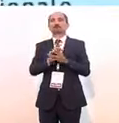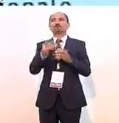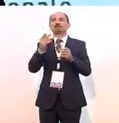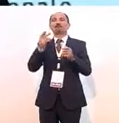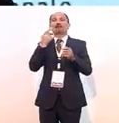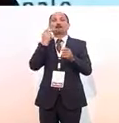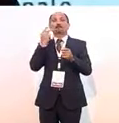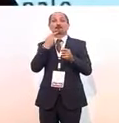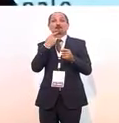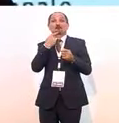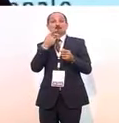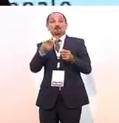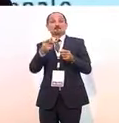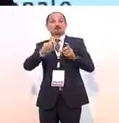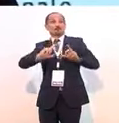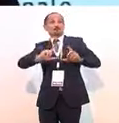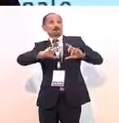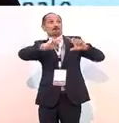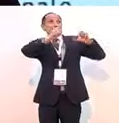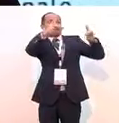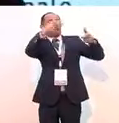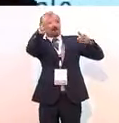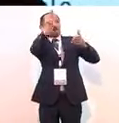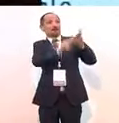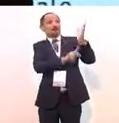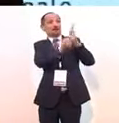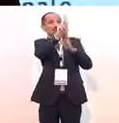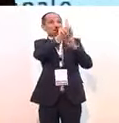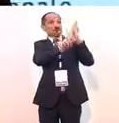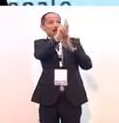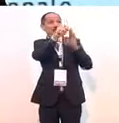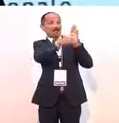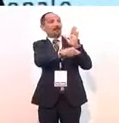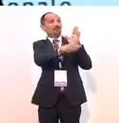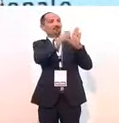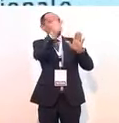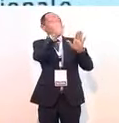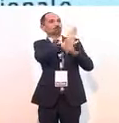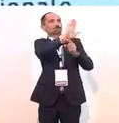Rivendicare i risultati è un nostro dovere.